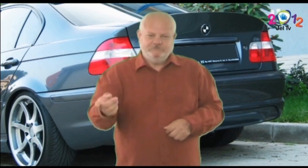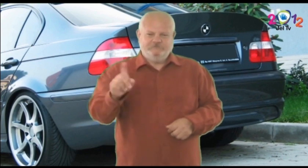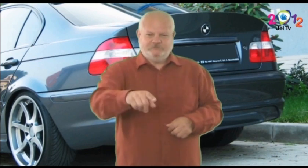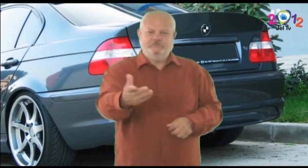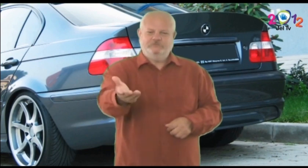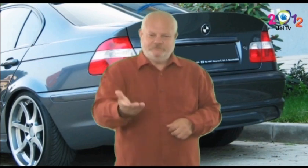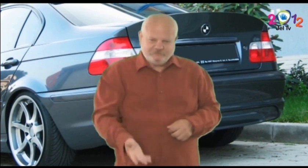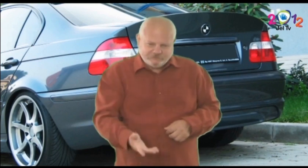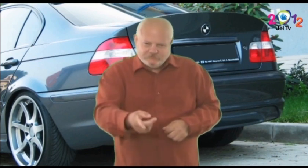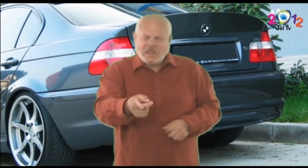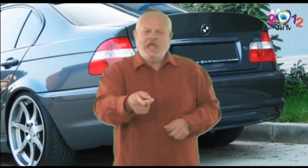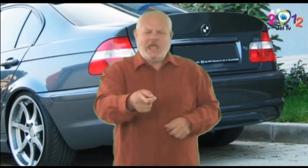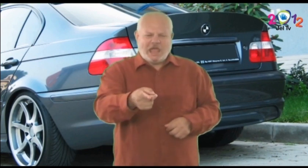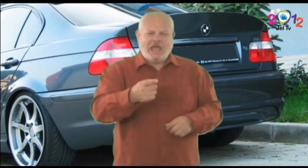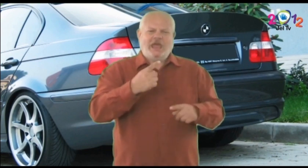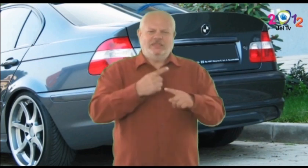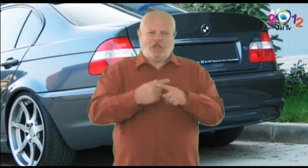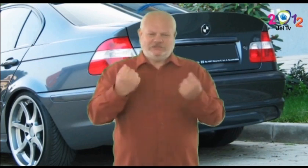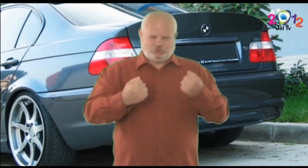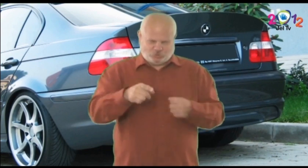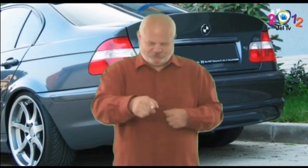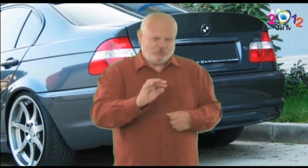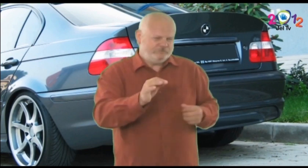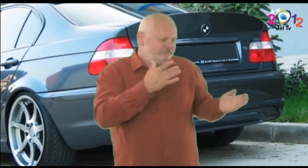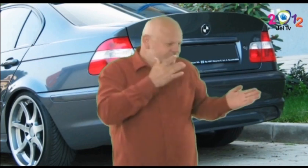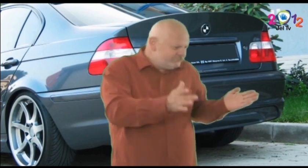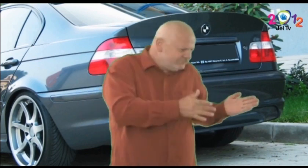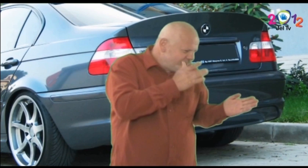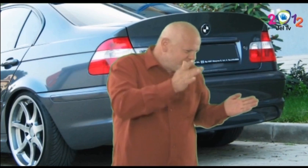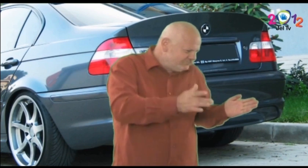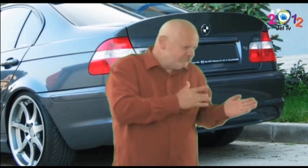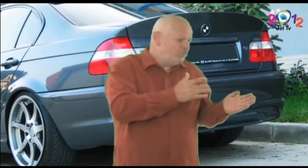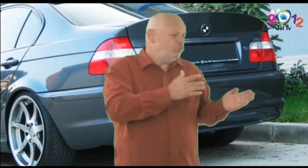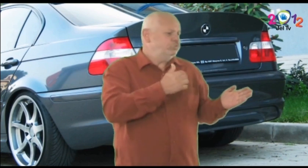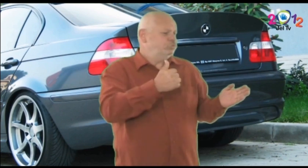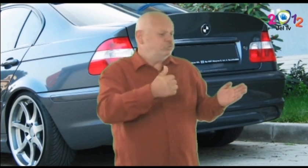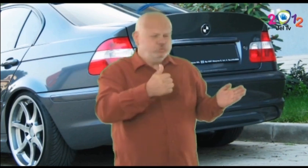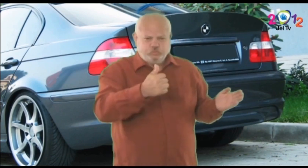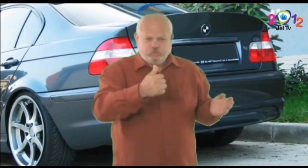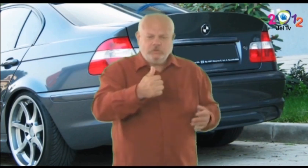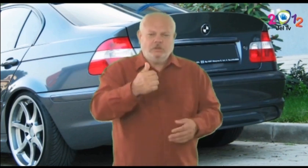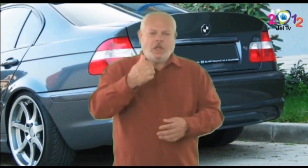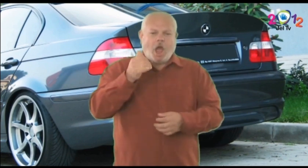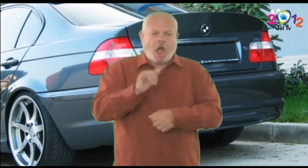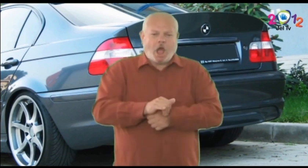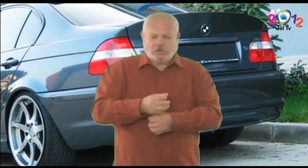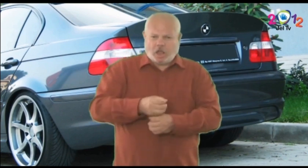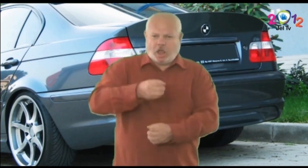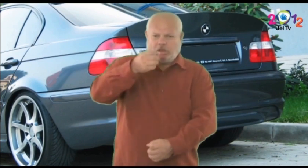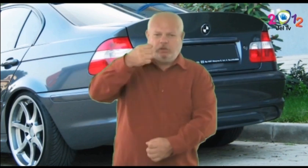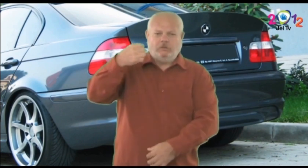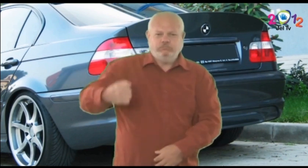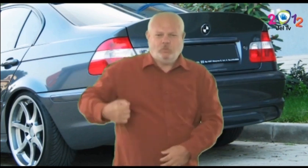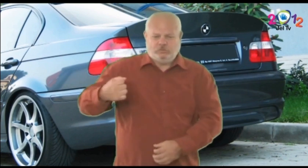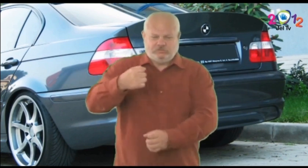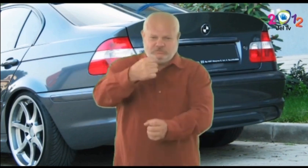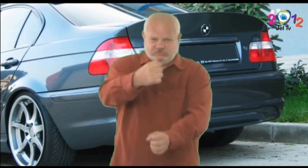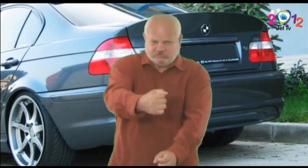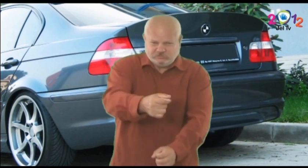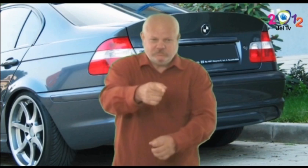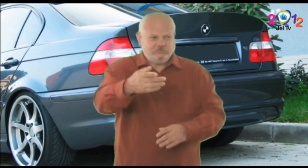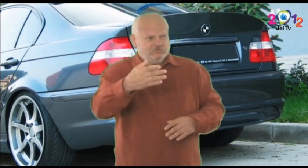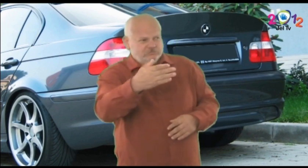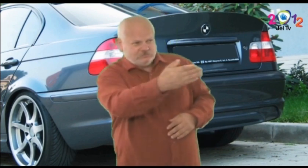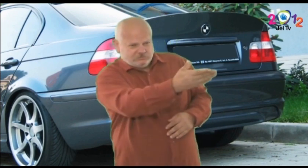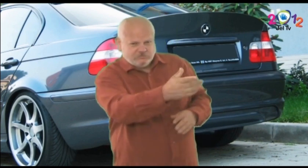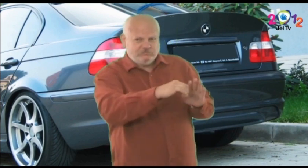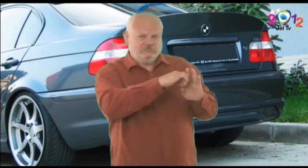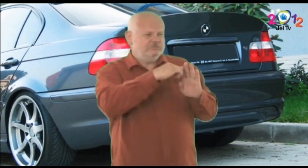Te vagy a taxisofõr? - kérdezi, miközben a könyvet lapozgatja. - Szuper! A taxisofõr aranybotot kap és másik irányba irányítja Jézus.